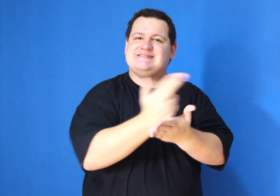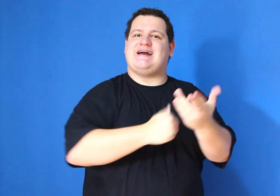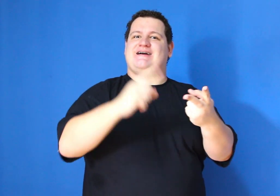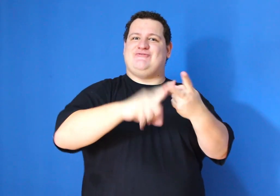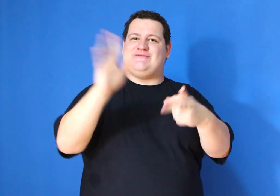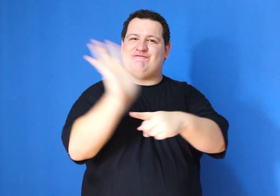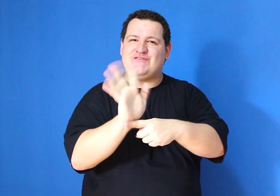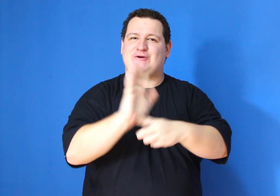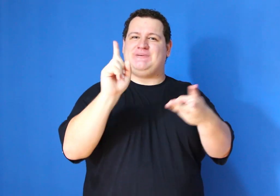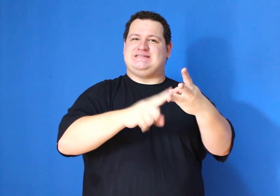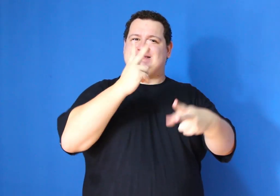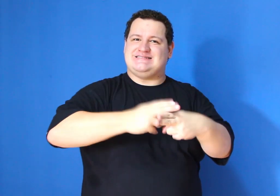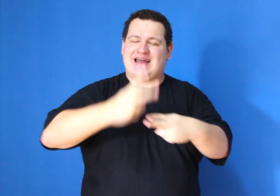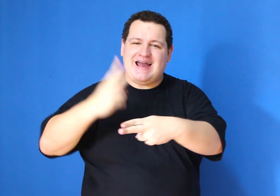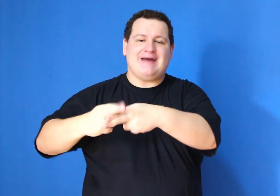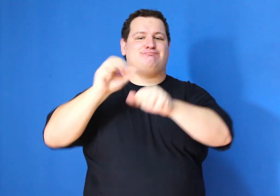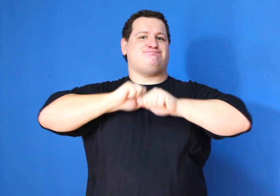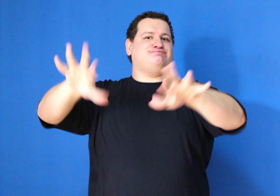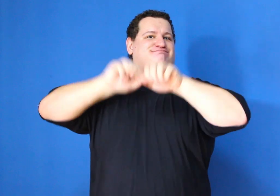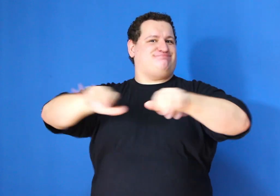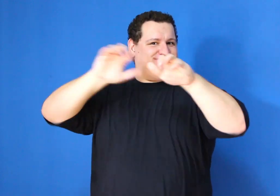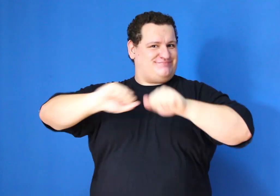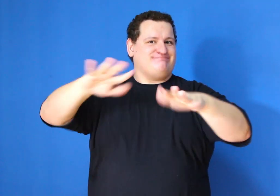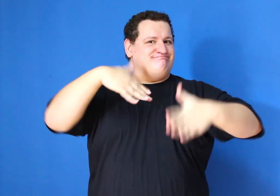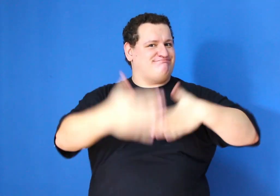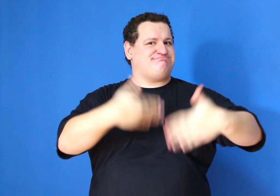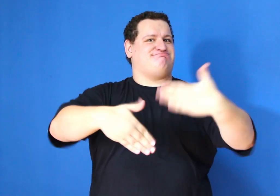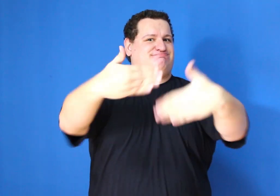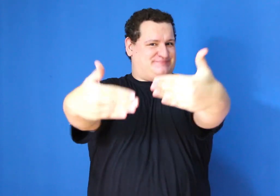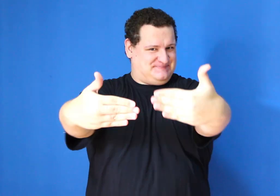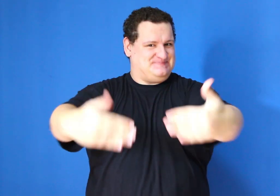para desenhos animados, filmes e séries.